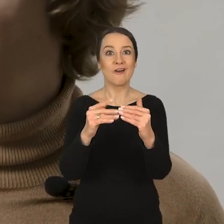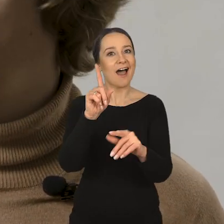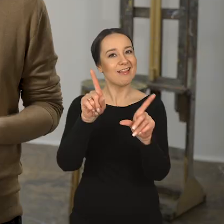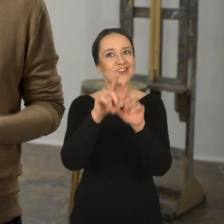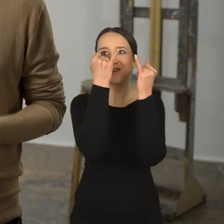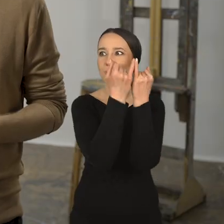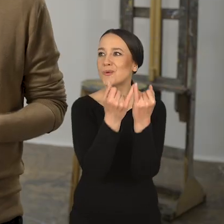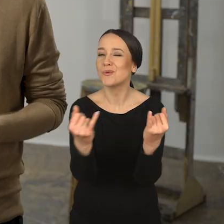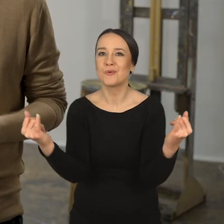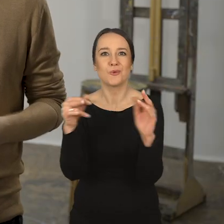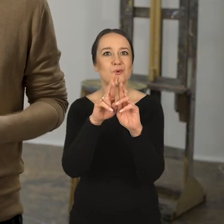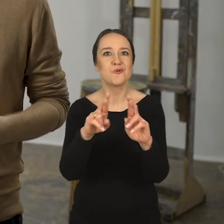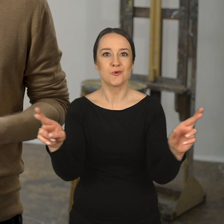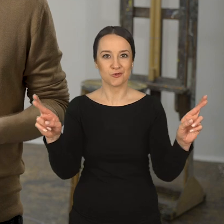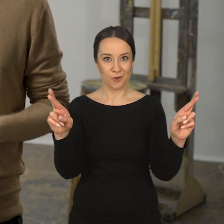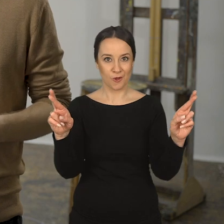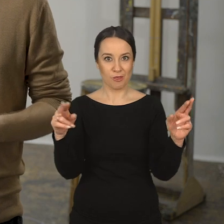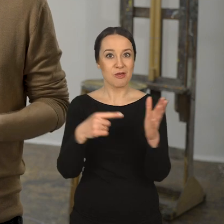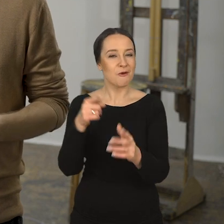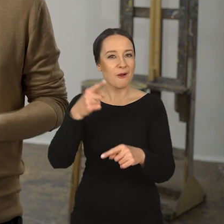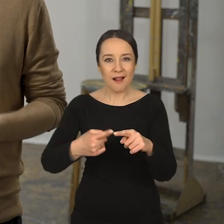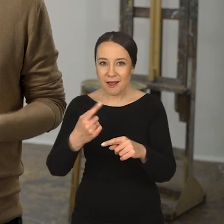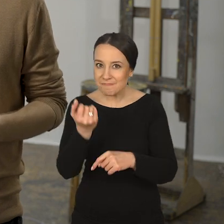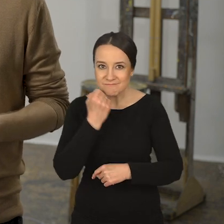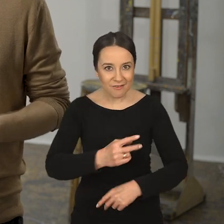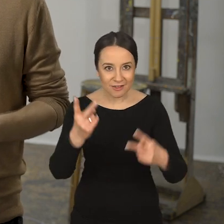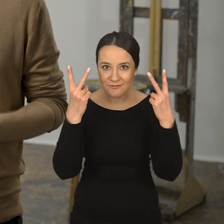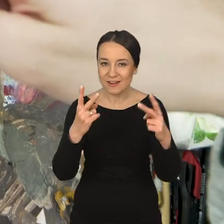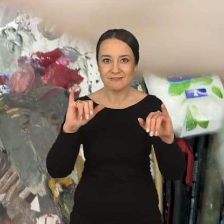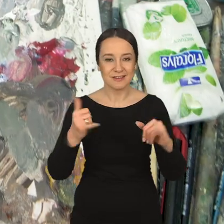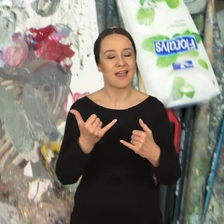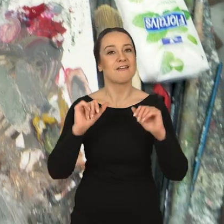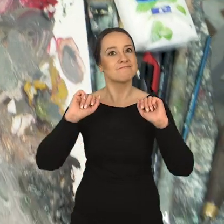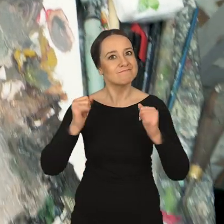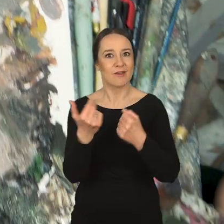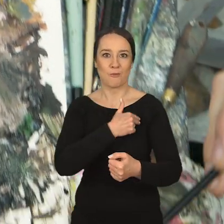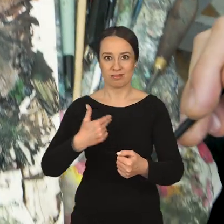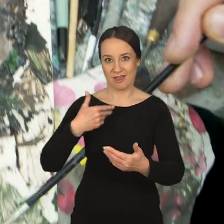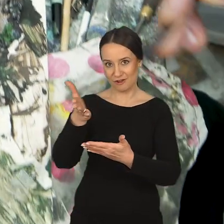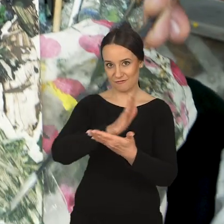ale i różnorodności są elementami kluczowymi w funkcjonowaniu naszego wydziału.